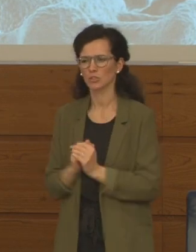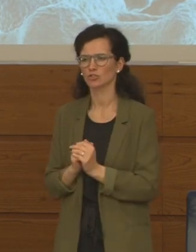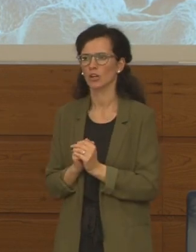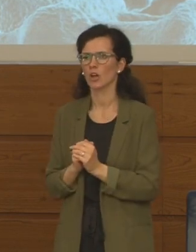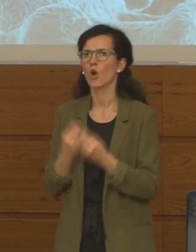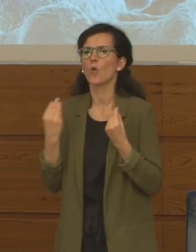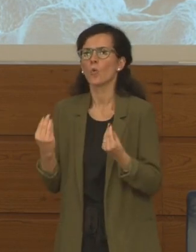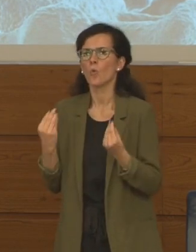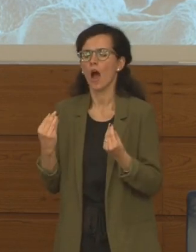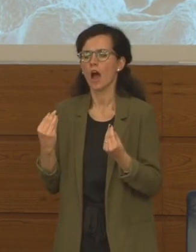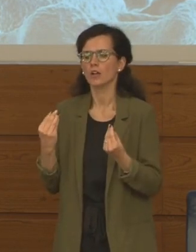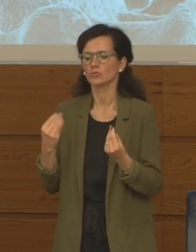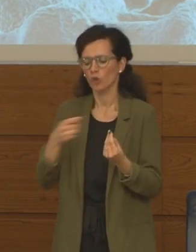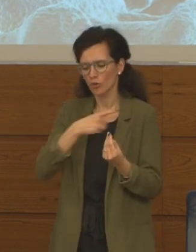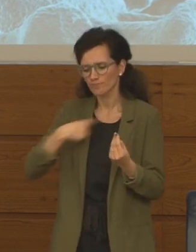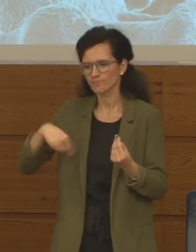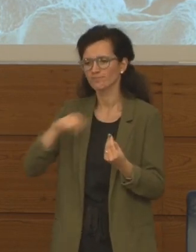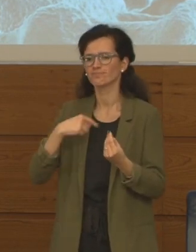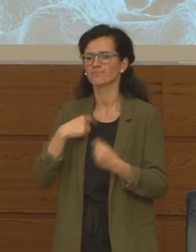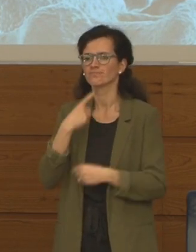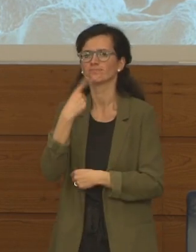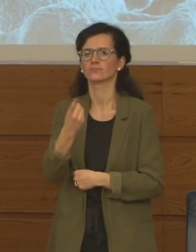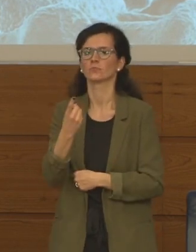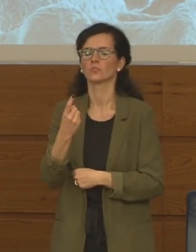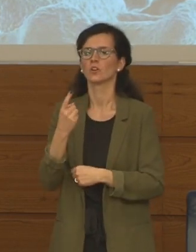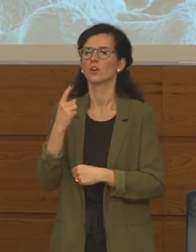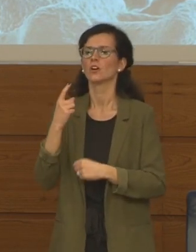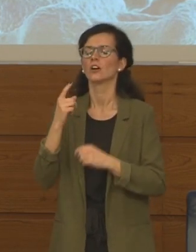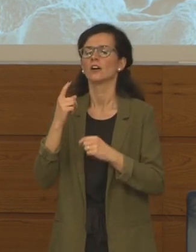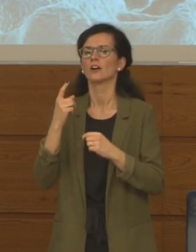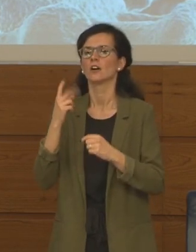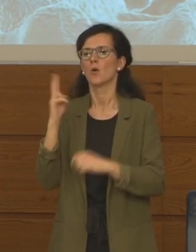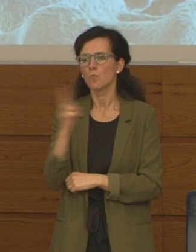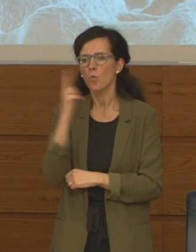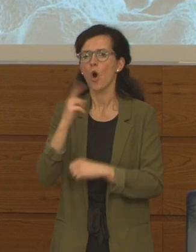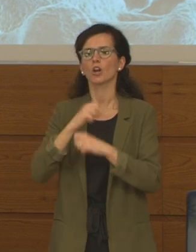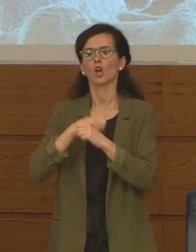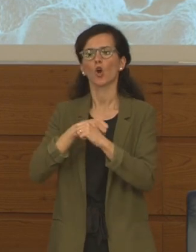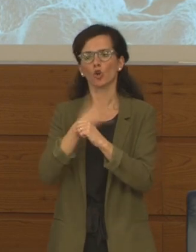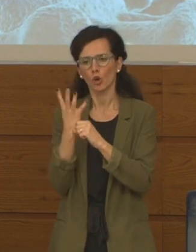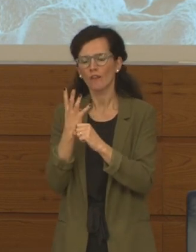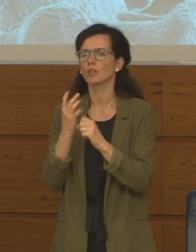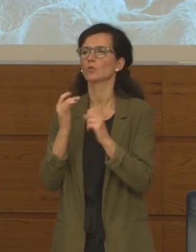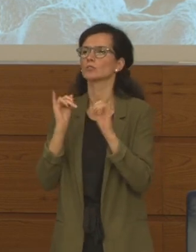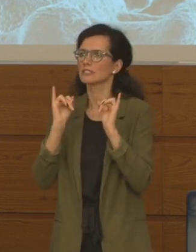dire si muore di coronavirus cioè quando è che potremmo dire senza dire per